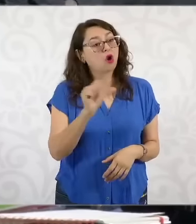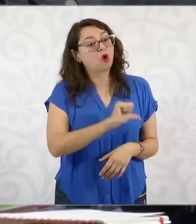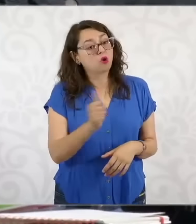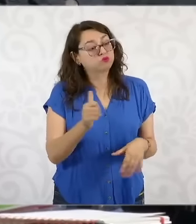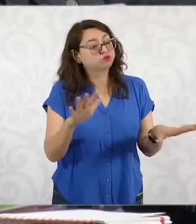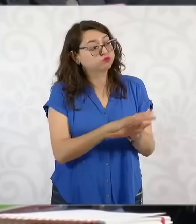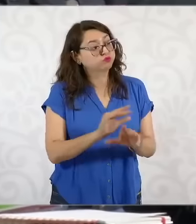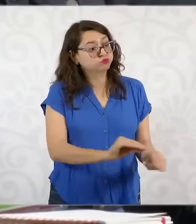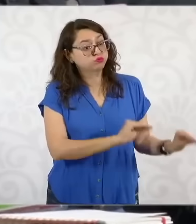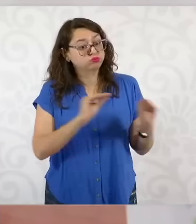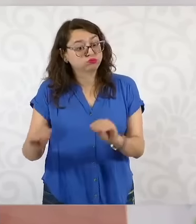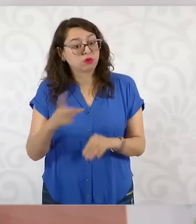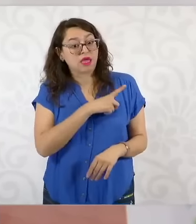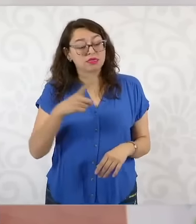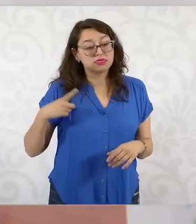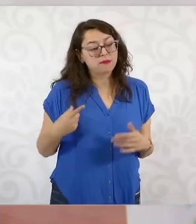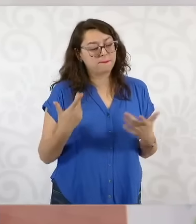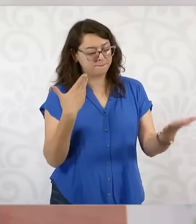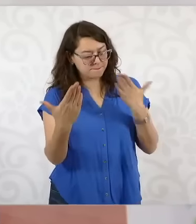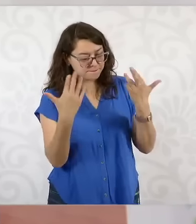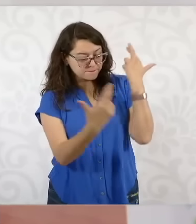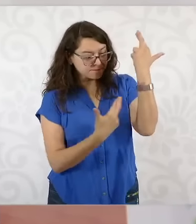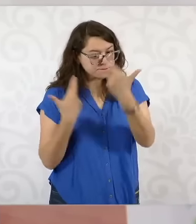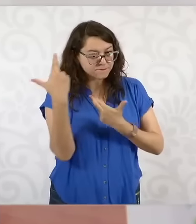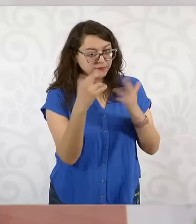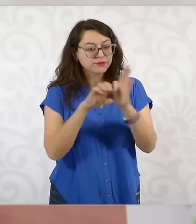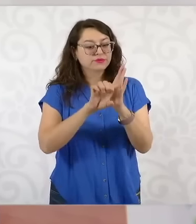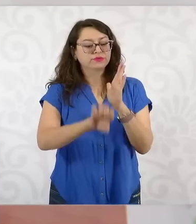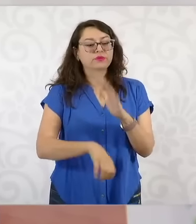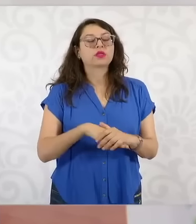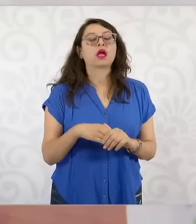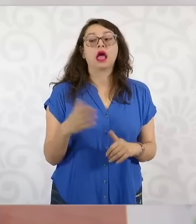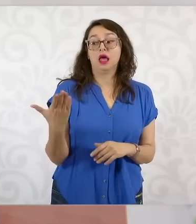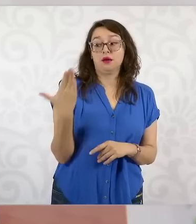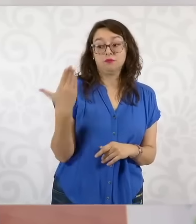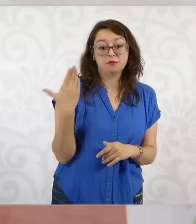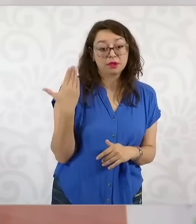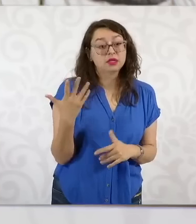Pues hay que hacer las mediciones. Por ejemplo, ahora se terminó un estudio muy importante para